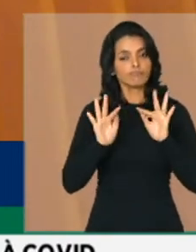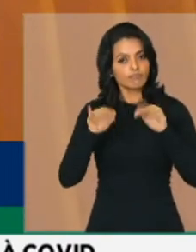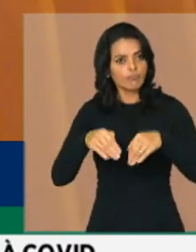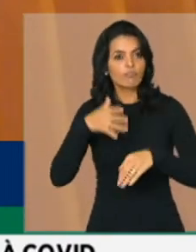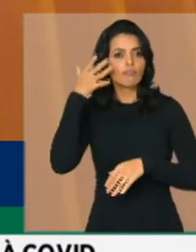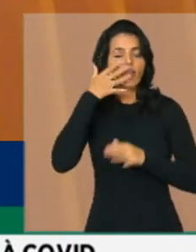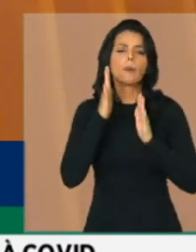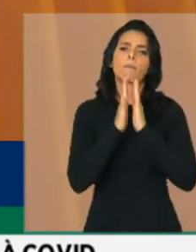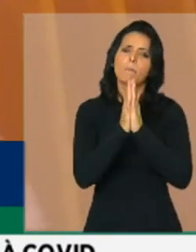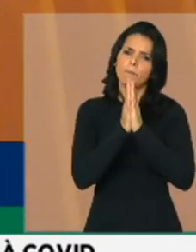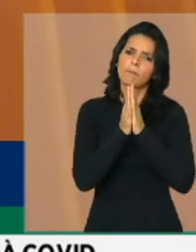COMO ÚLTIMO ORADOR, EU APÓS O TEMPO DO DEPUTADO MOSQUINI,